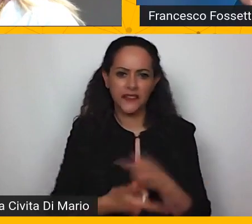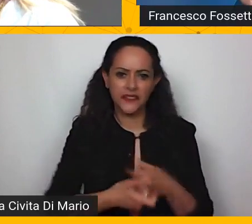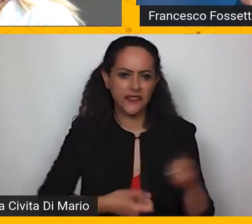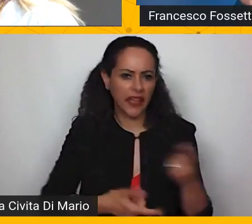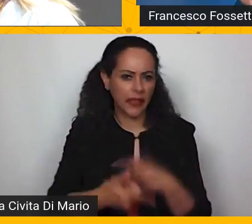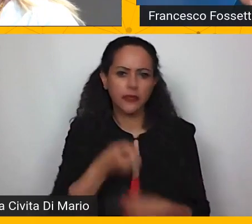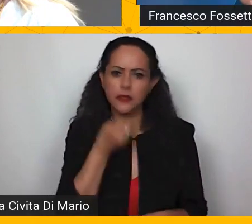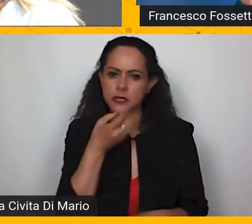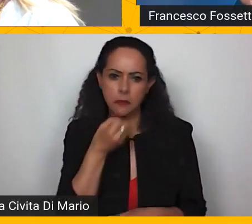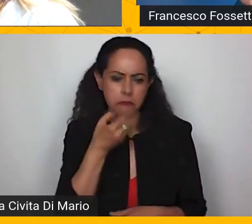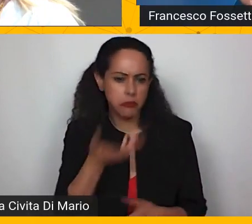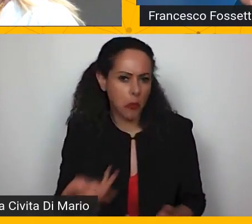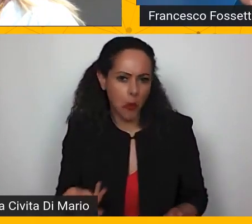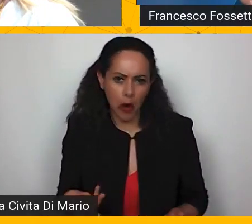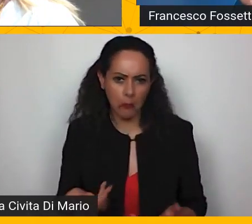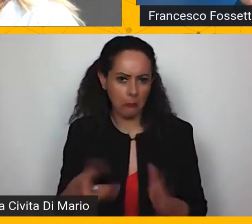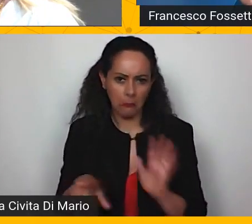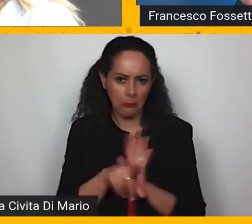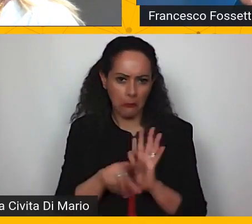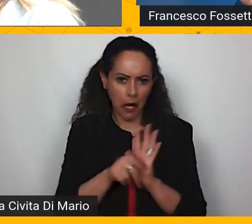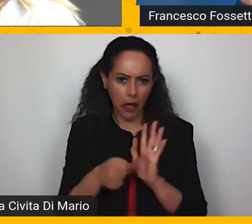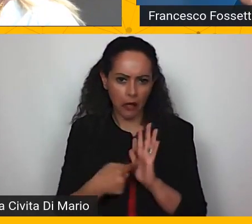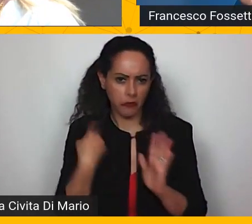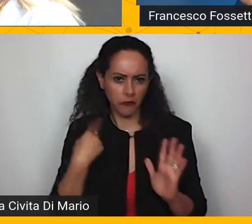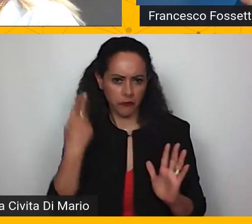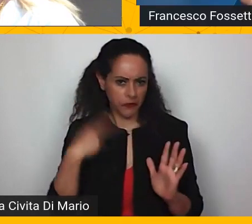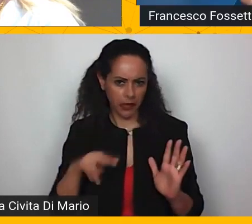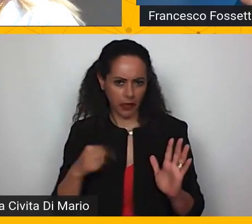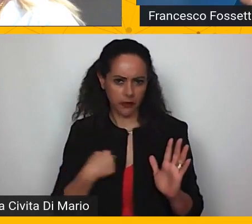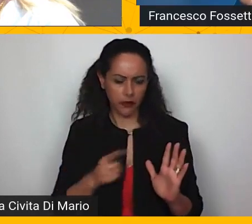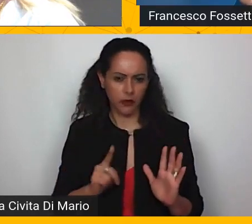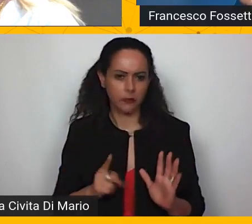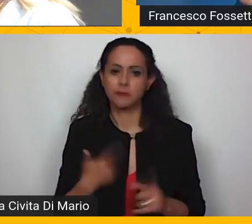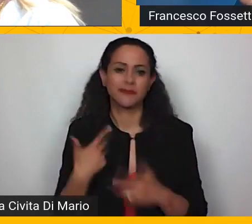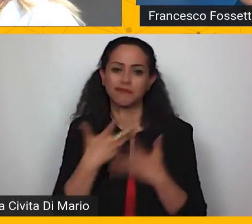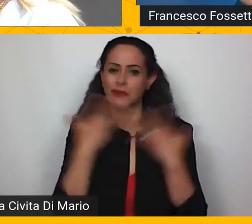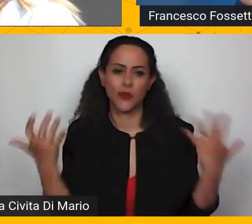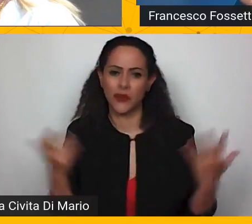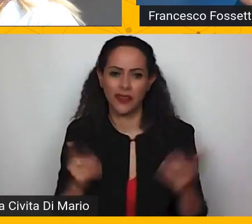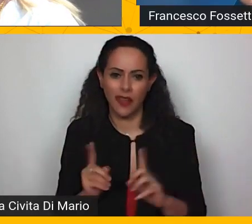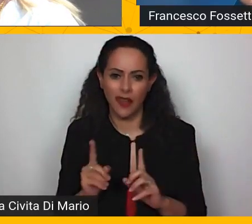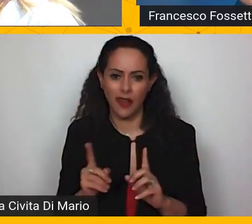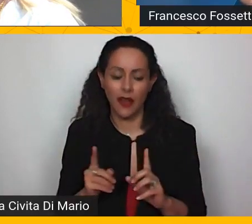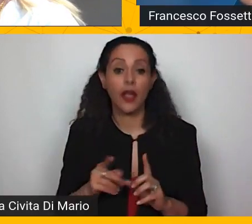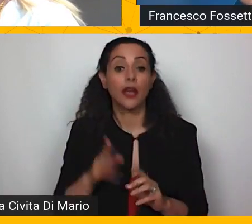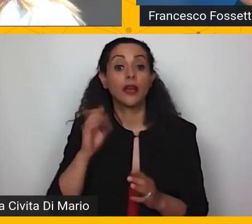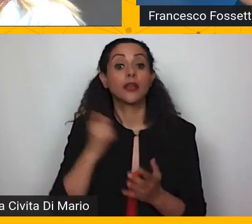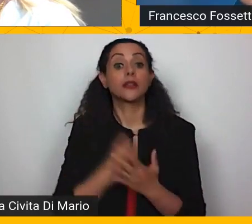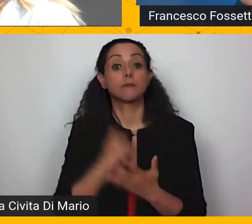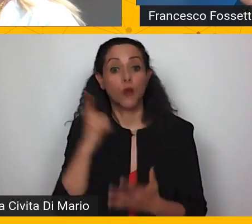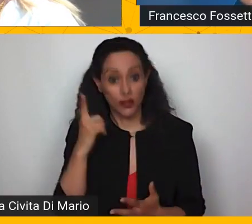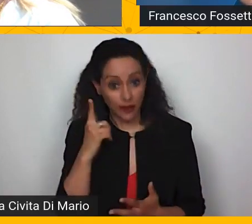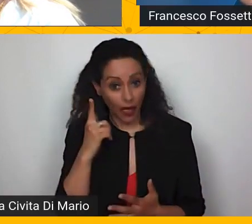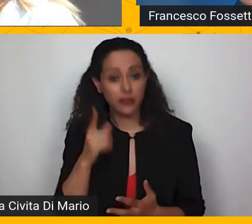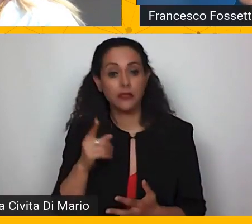non c'è nessun problema, lo possono fare e non è esaustiva,